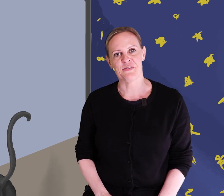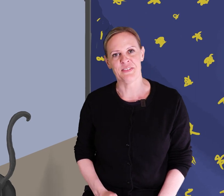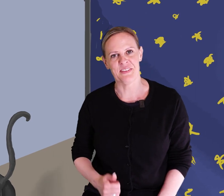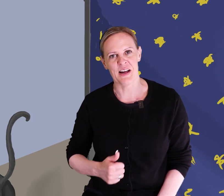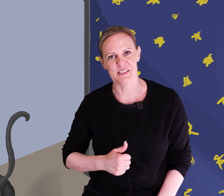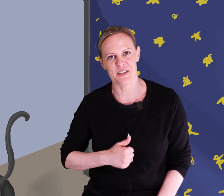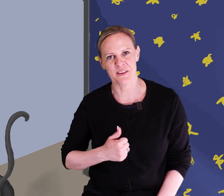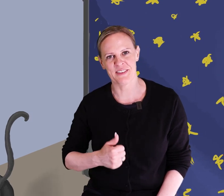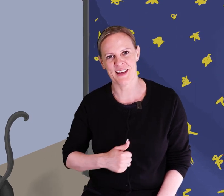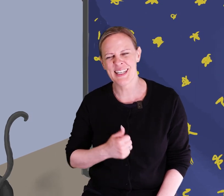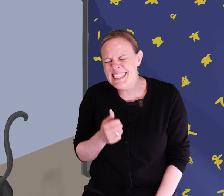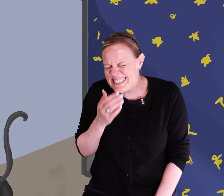Svante han skrattar